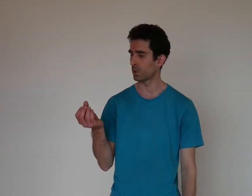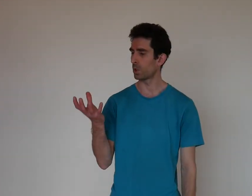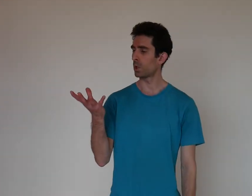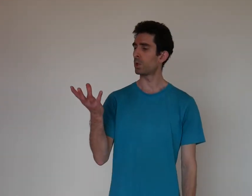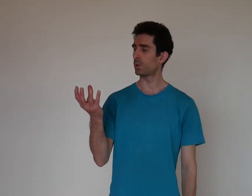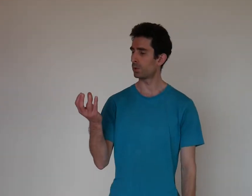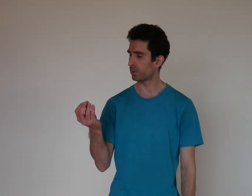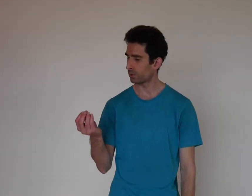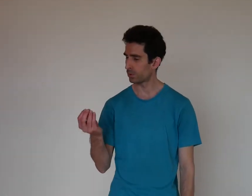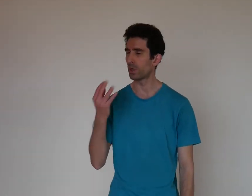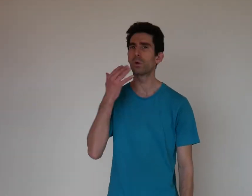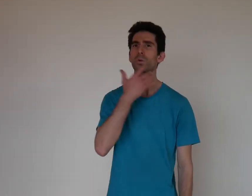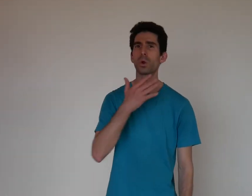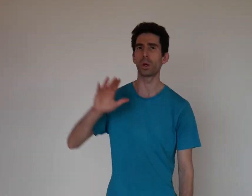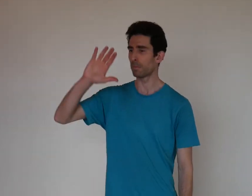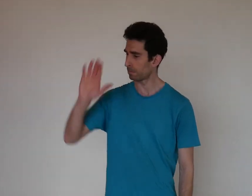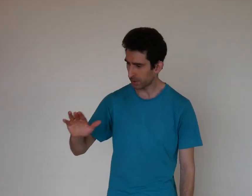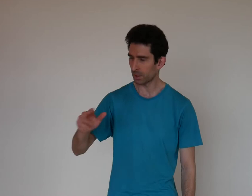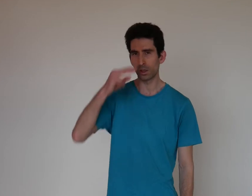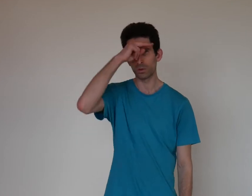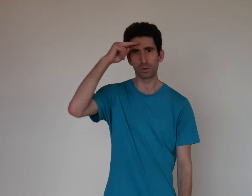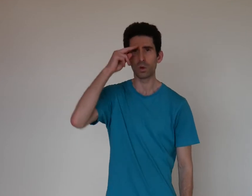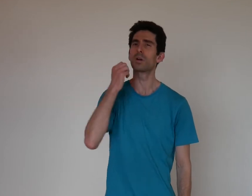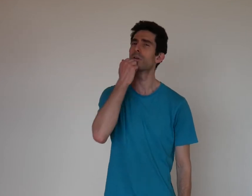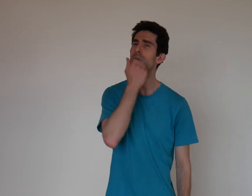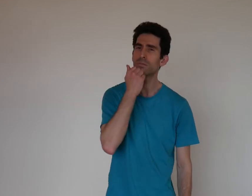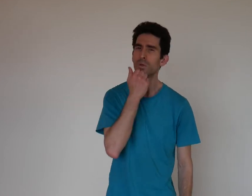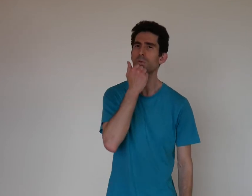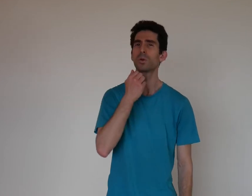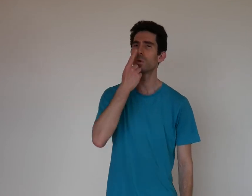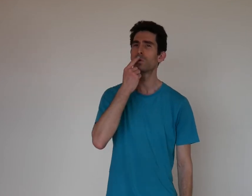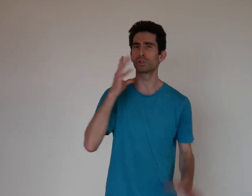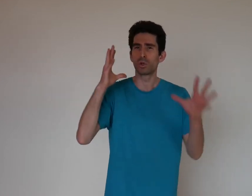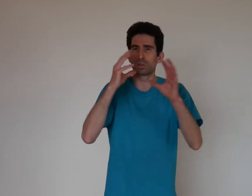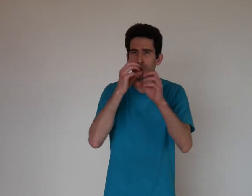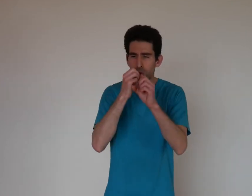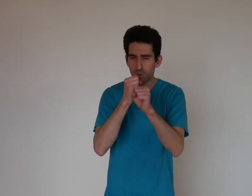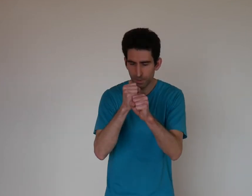Les chromatophores donnent des couleurs noires, brunes et rouges sombres.